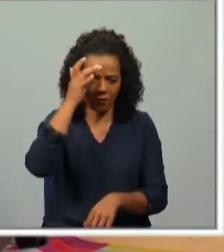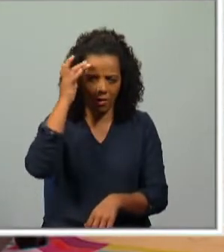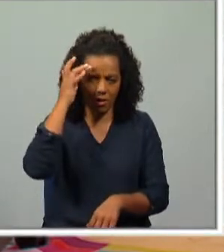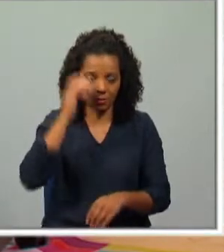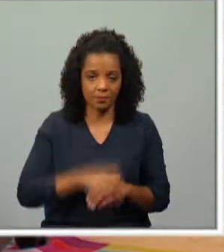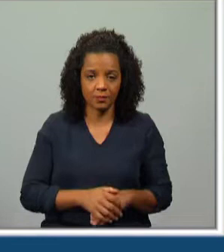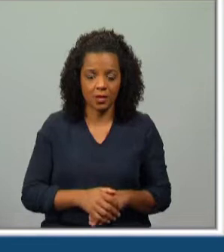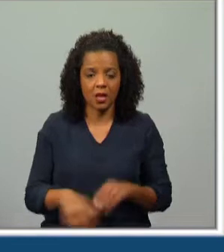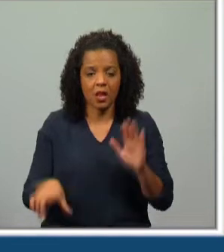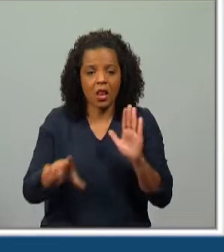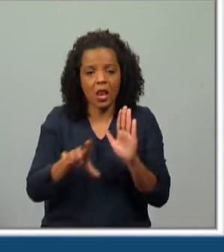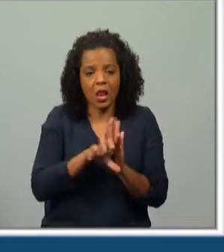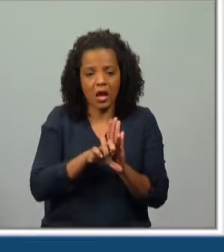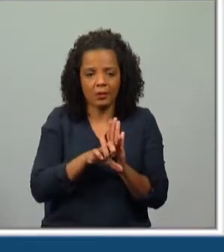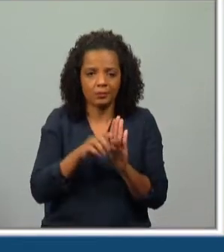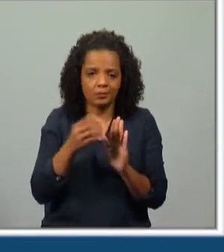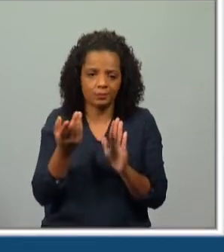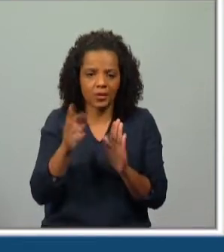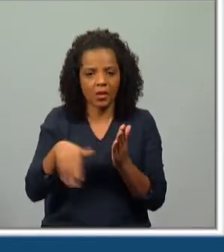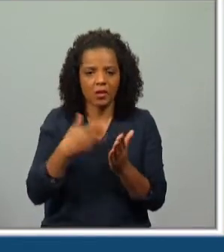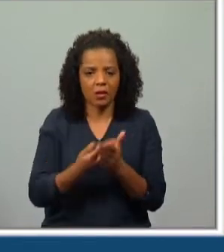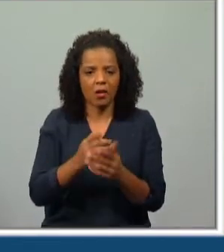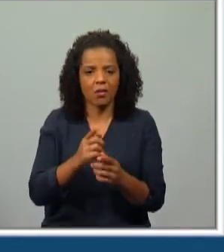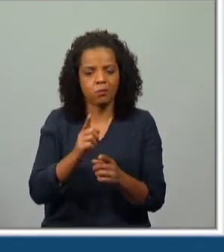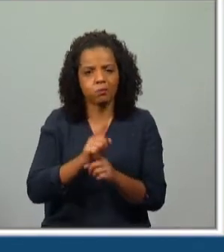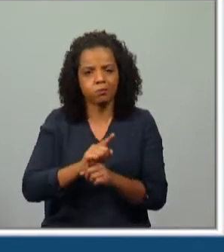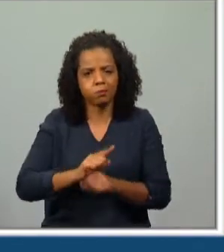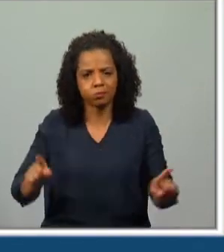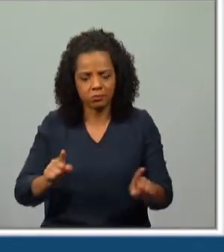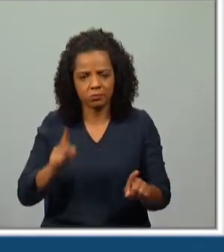lei que proíbe presenciar a morte das companheiras colei a esta 禁止見證死亡的法律同志們，我粘在這個上